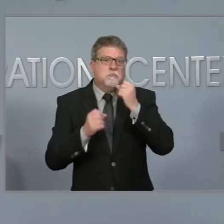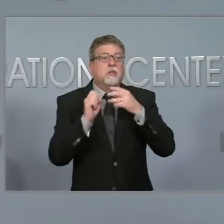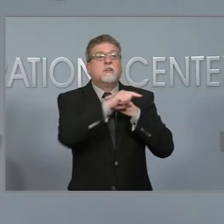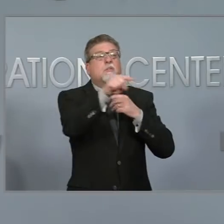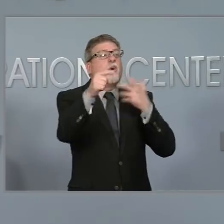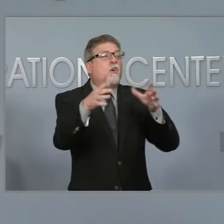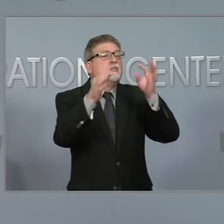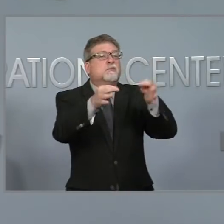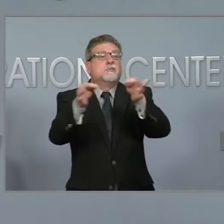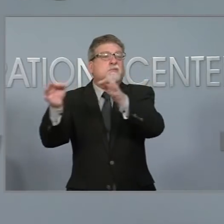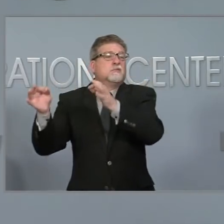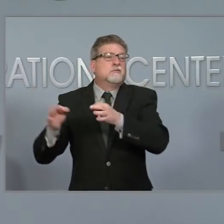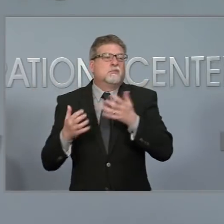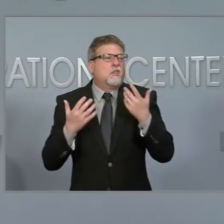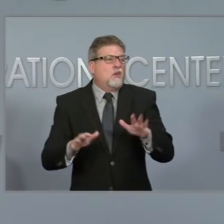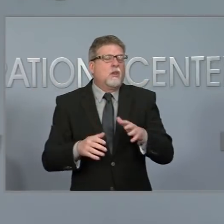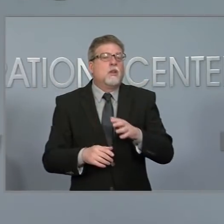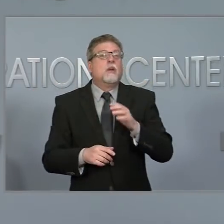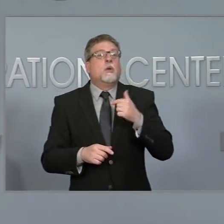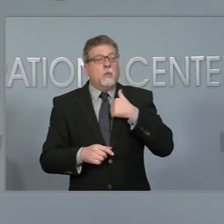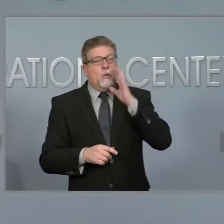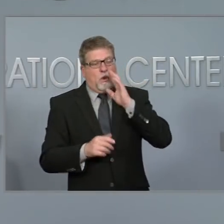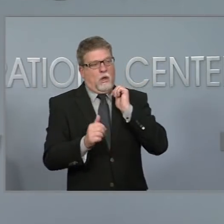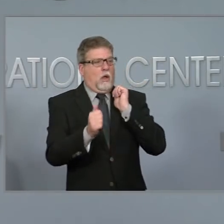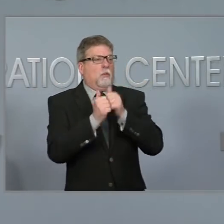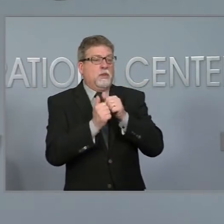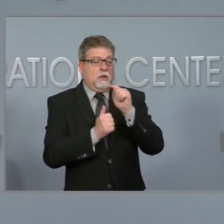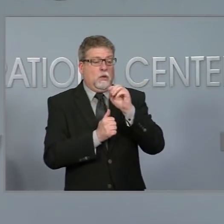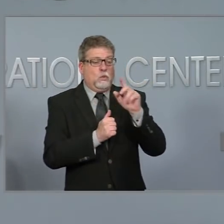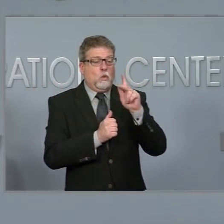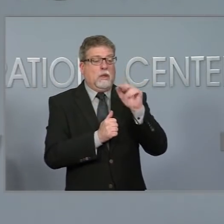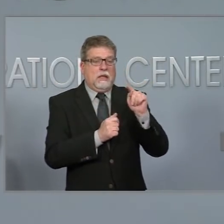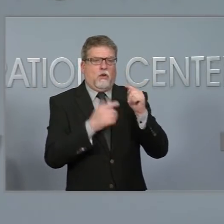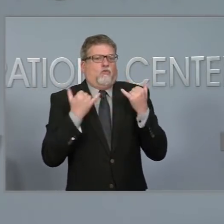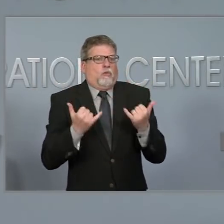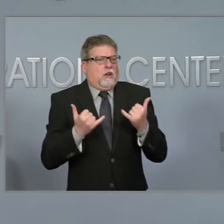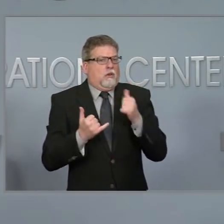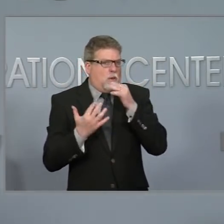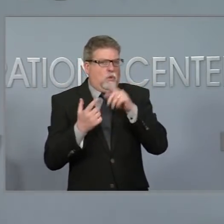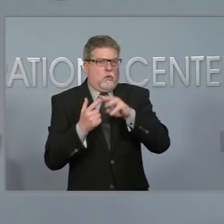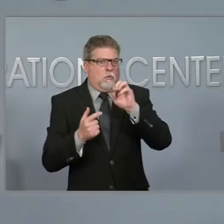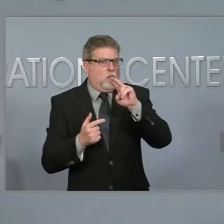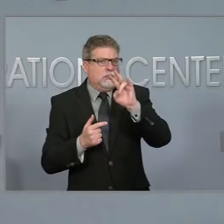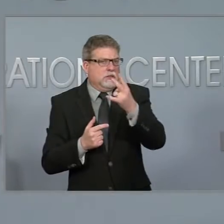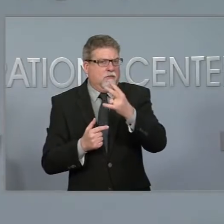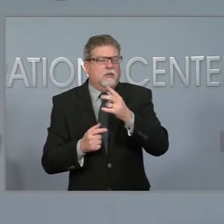se el